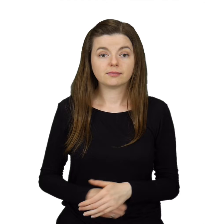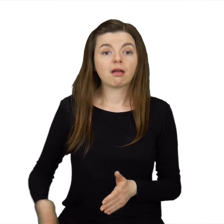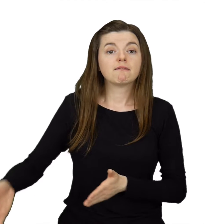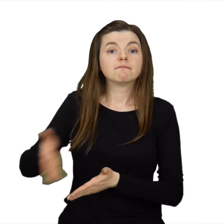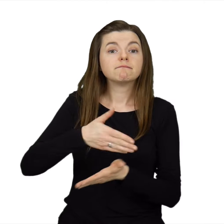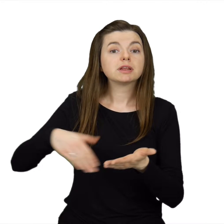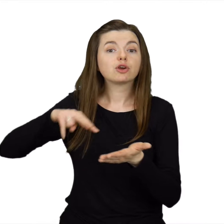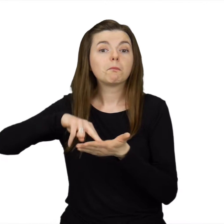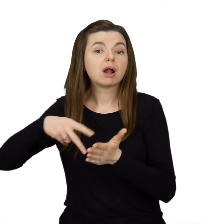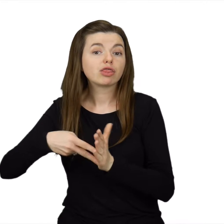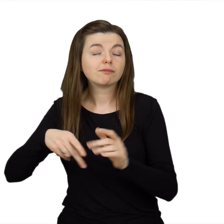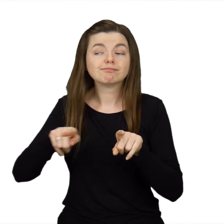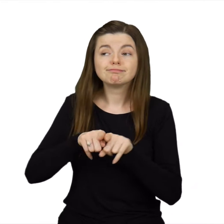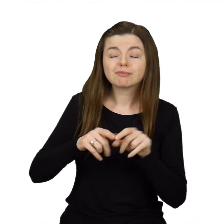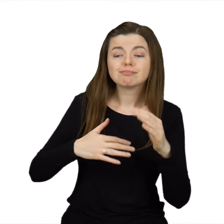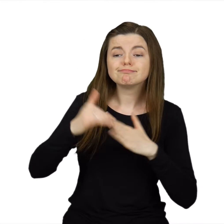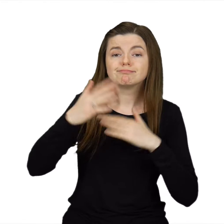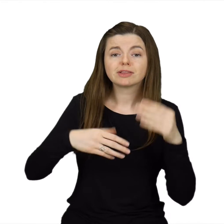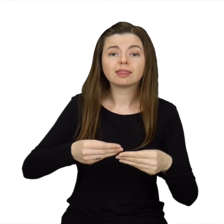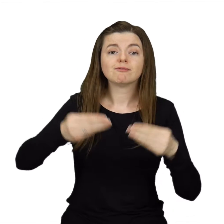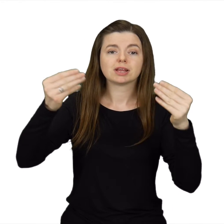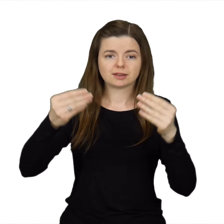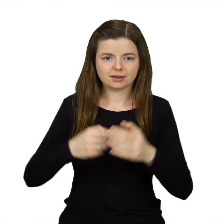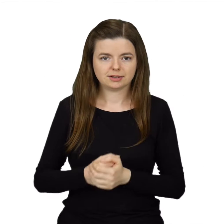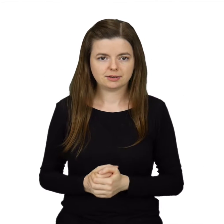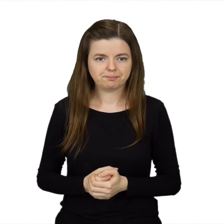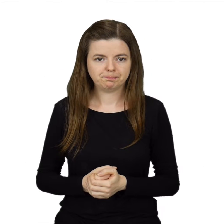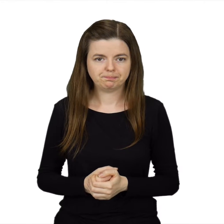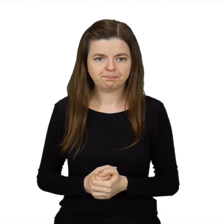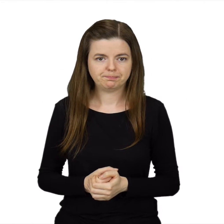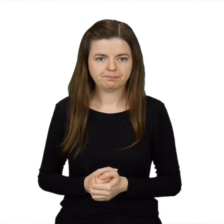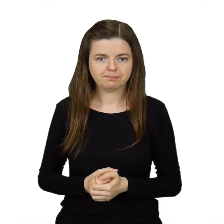WYDZIAŁ PLANOWANIA I INWESTYCJI